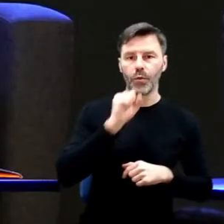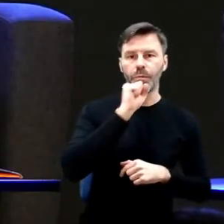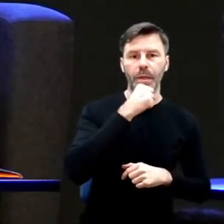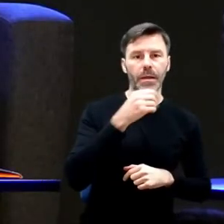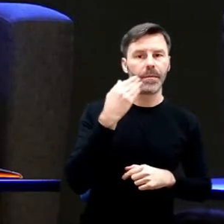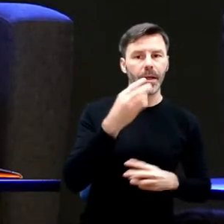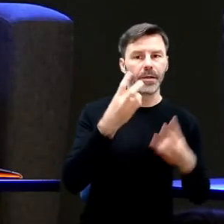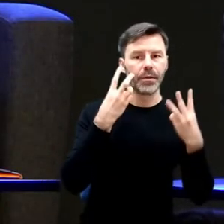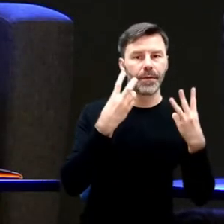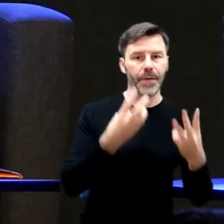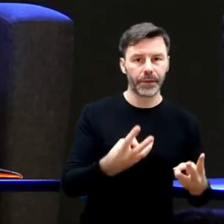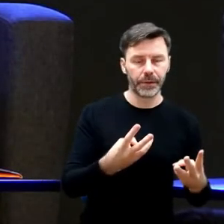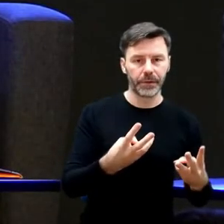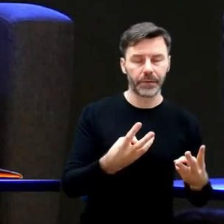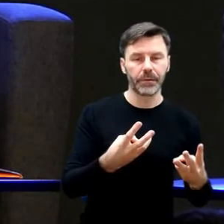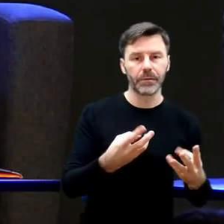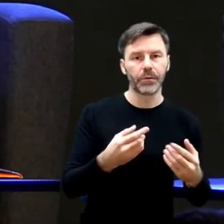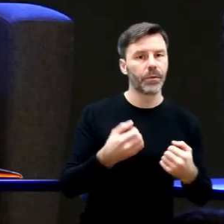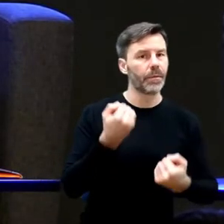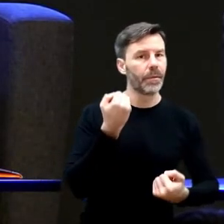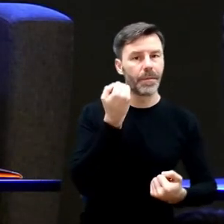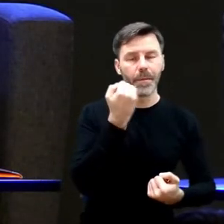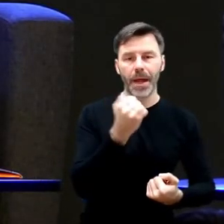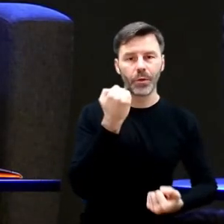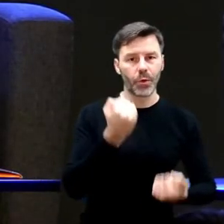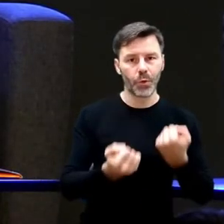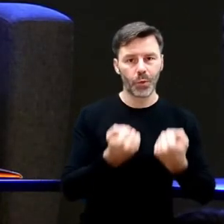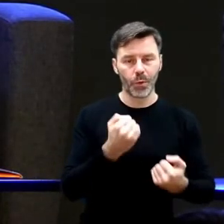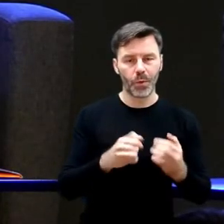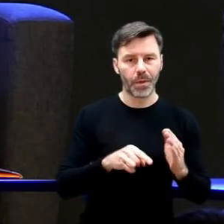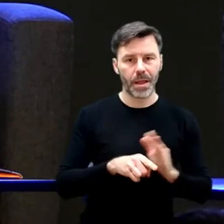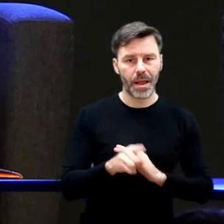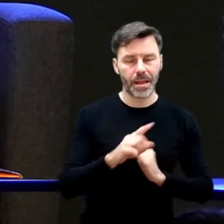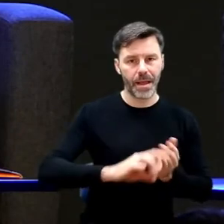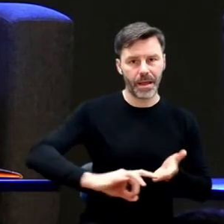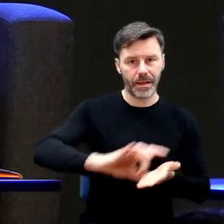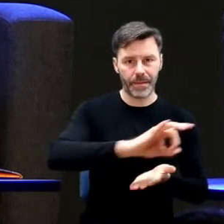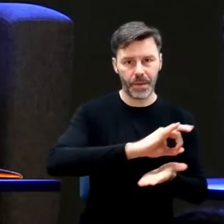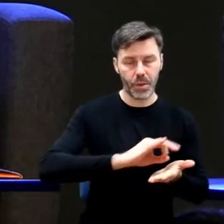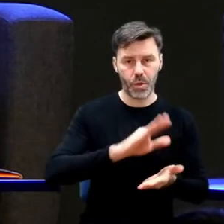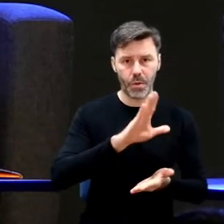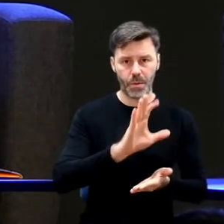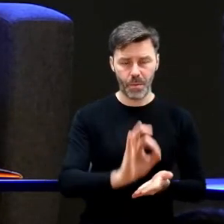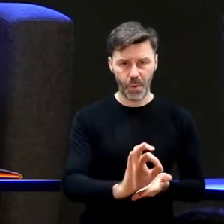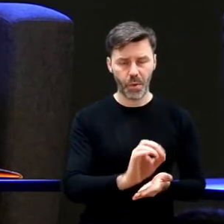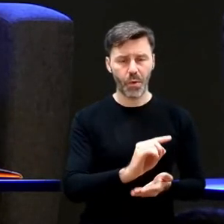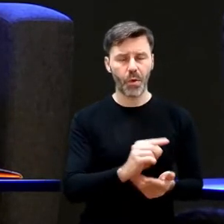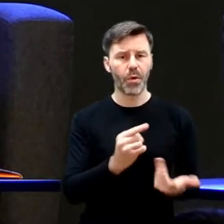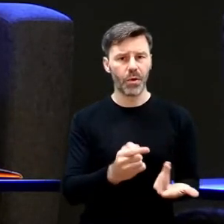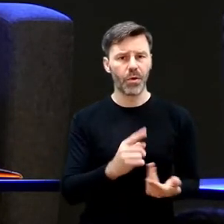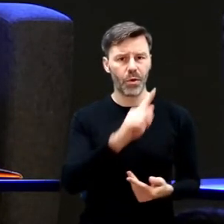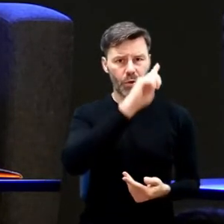Trudna dla gmin, ponieważ seniorzy polscy w większości są właścicielami mieszkań